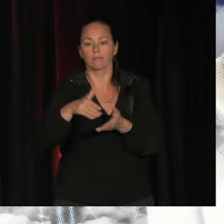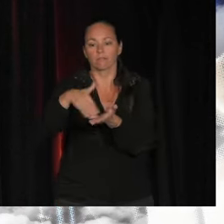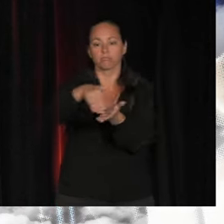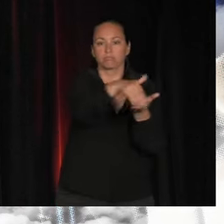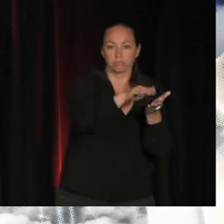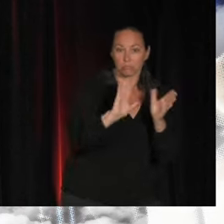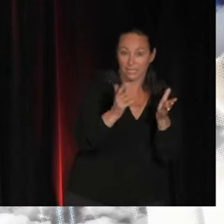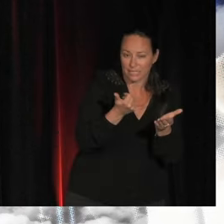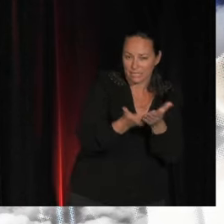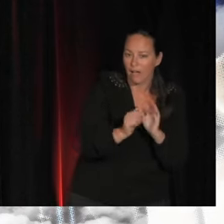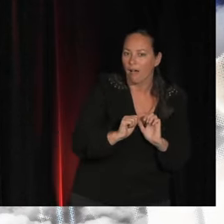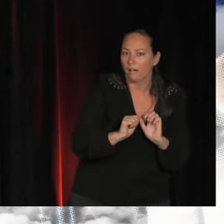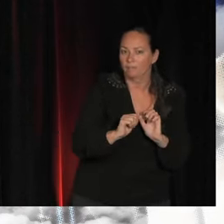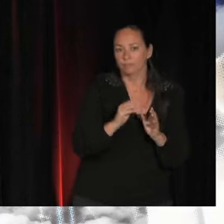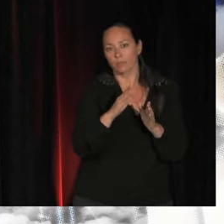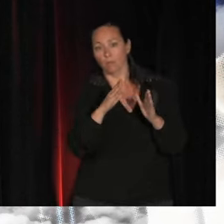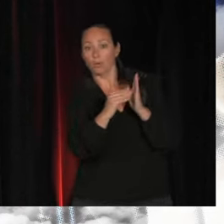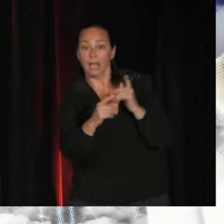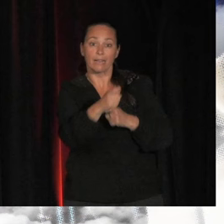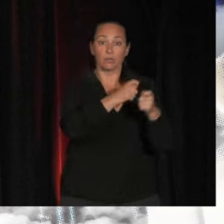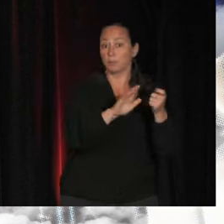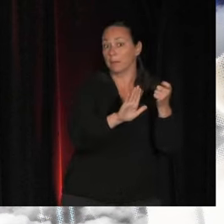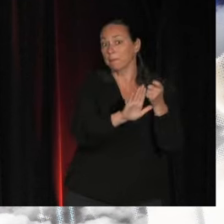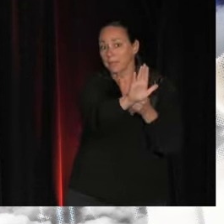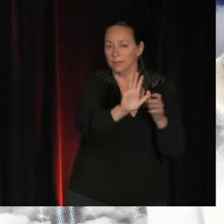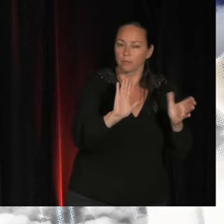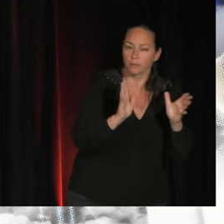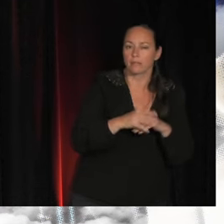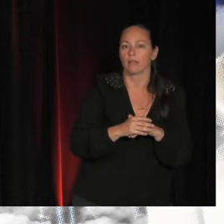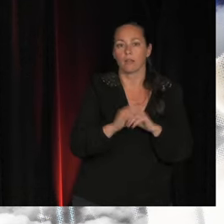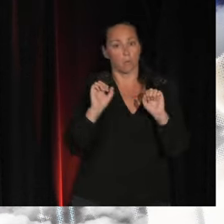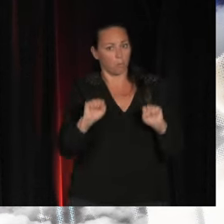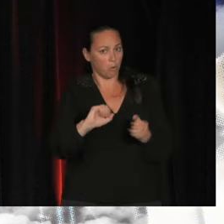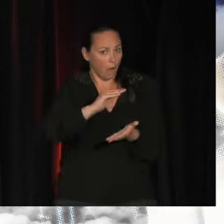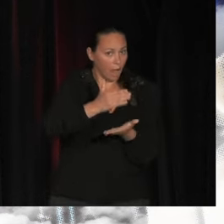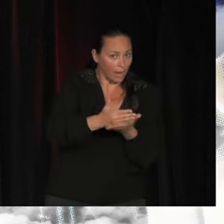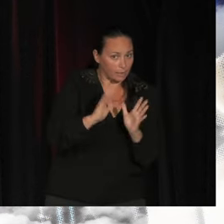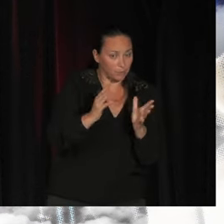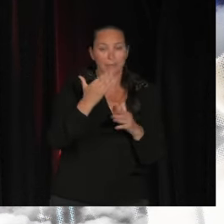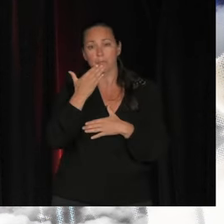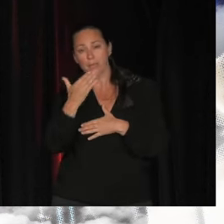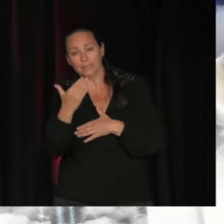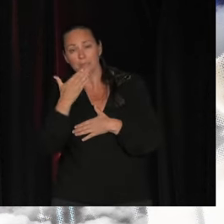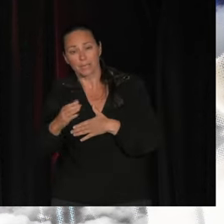C'est peut-être ça. Il y a peut-être un truc comme ça Très bien, je crois qu'on peut terminer là-dessus. Merci de nous avoir écoutés.